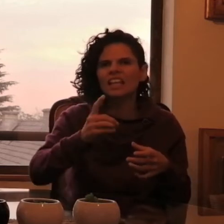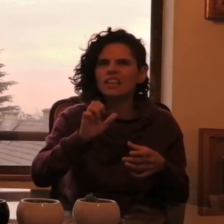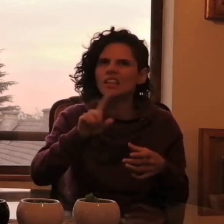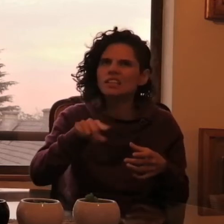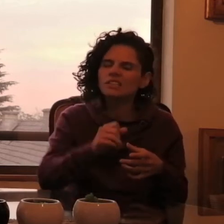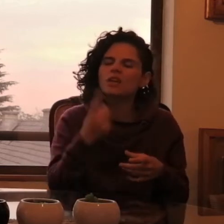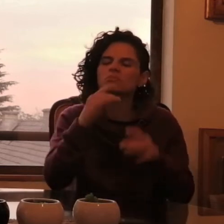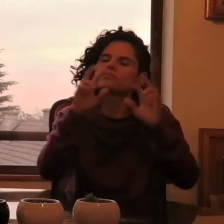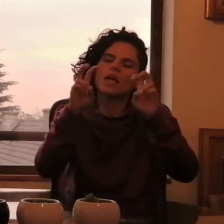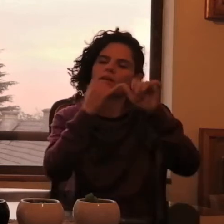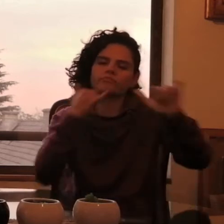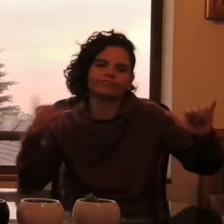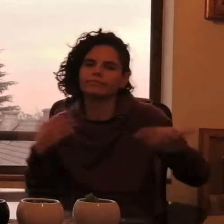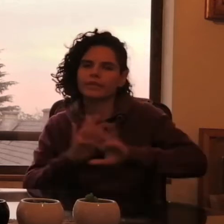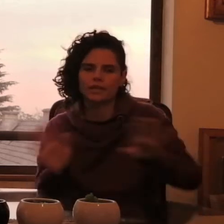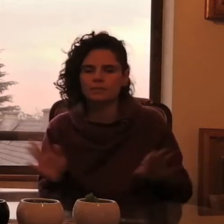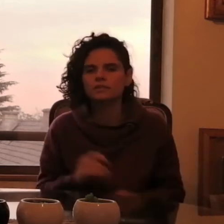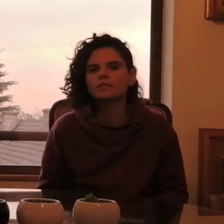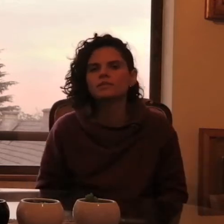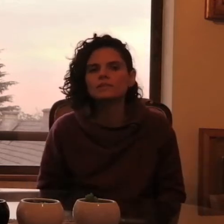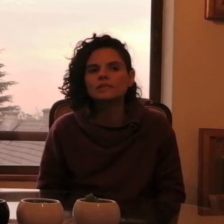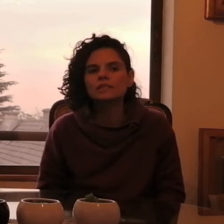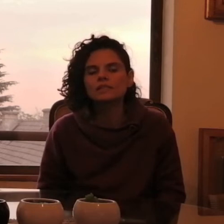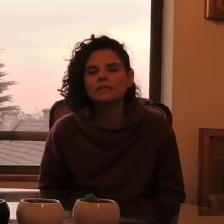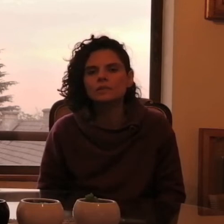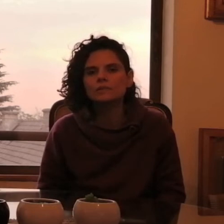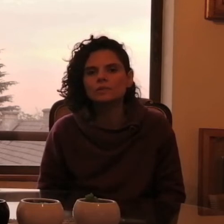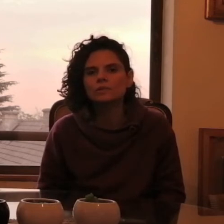transmisión ni generación, ni nada de eso y entonces ahí se abrieron a